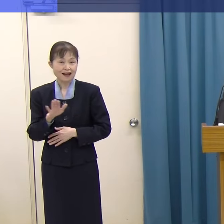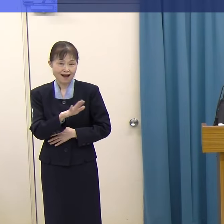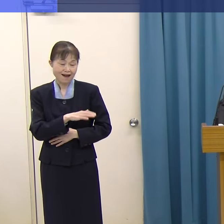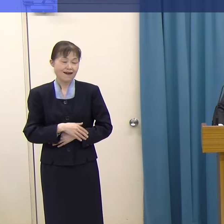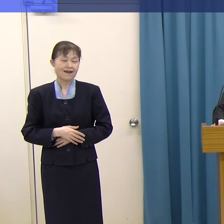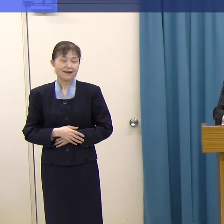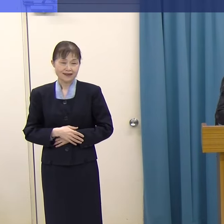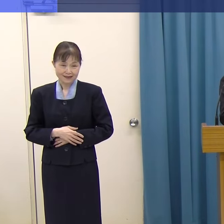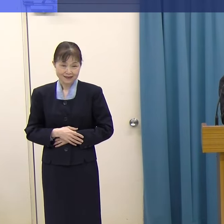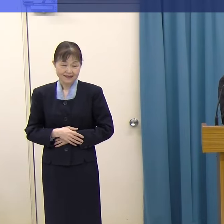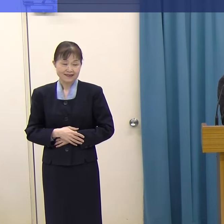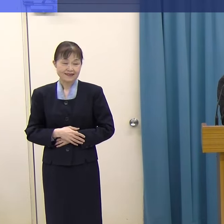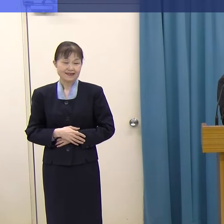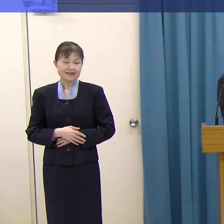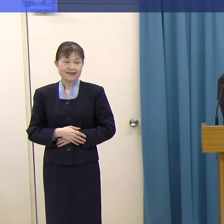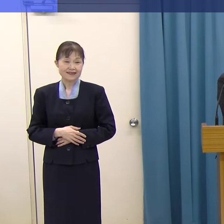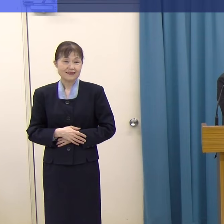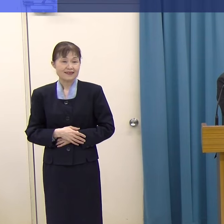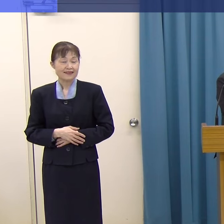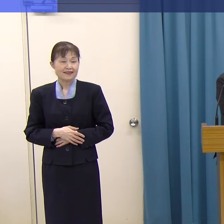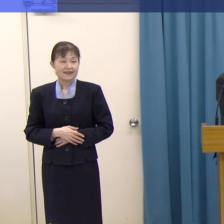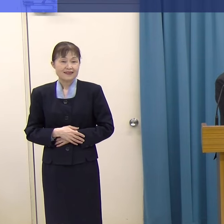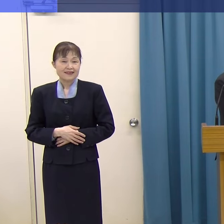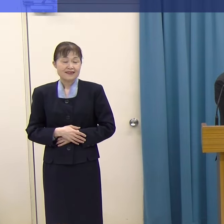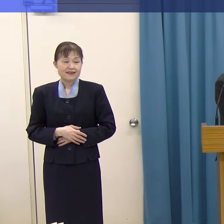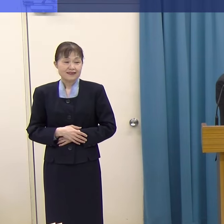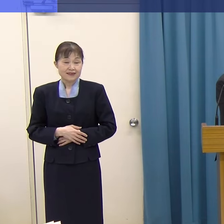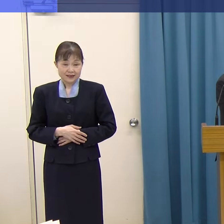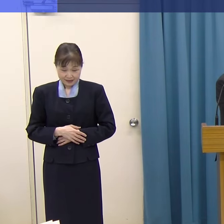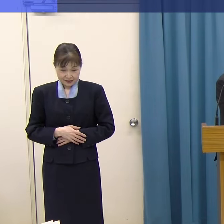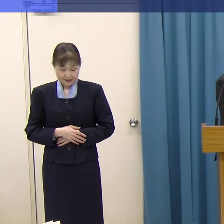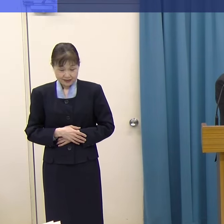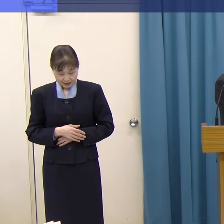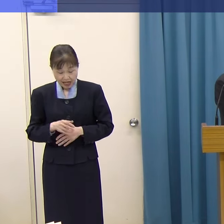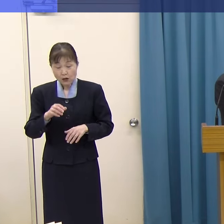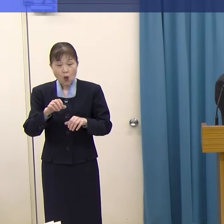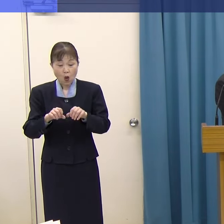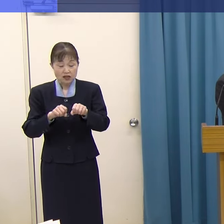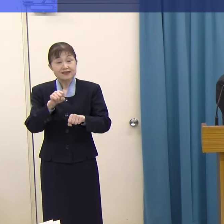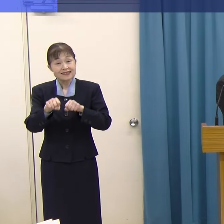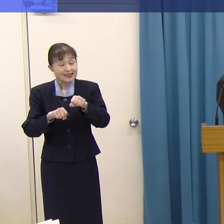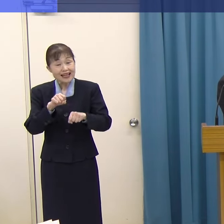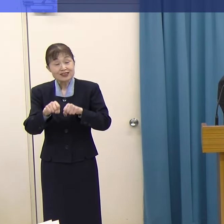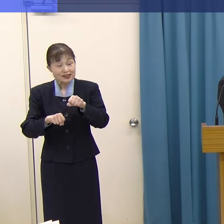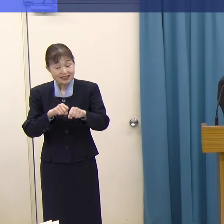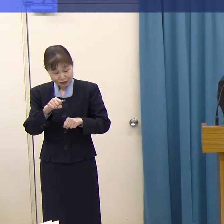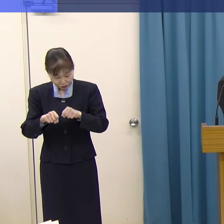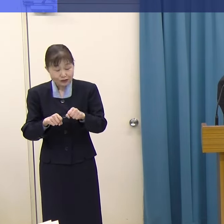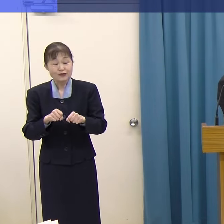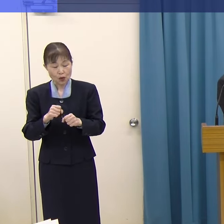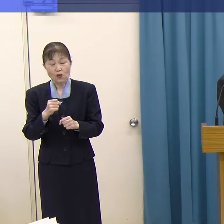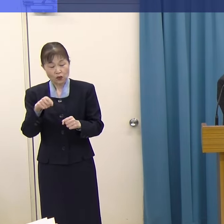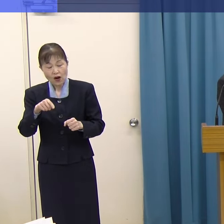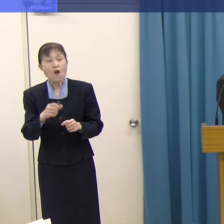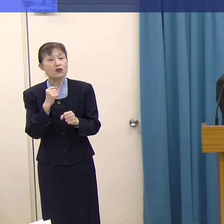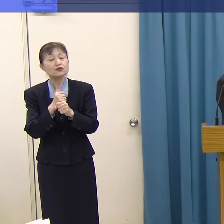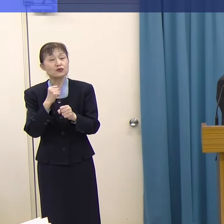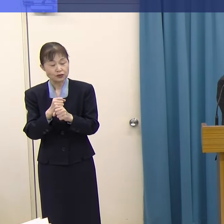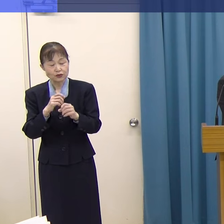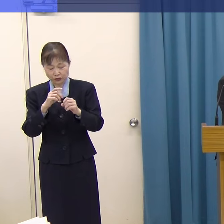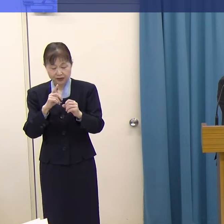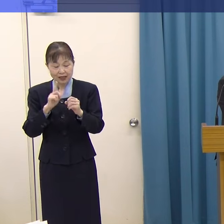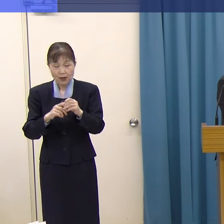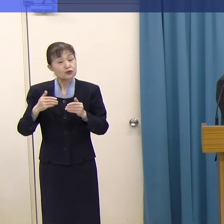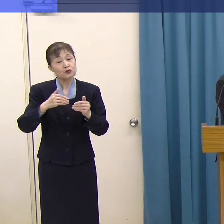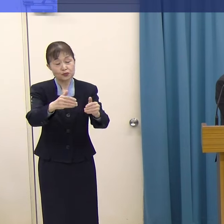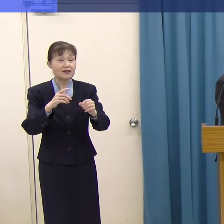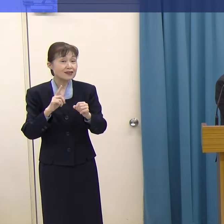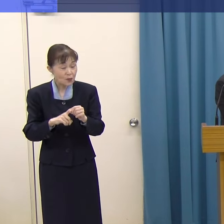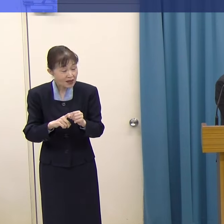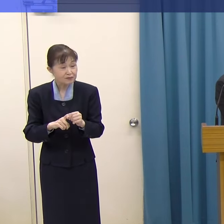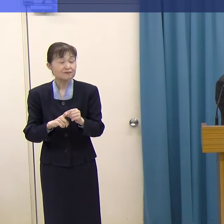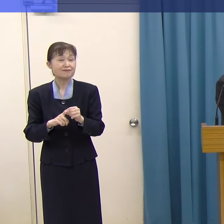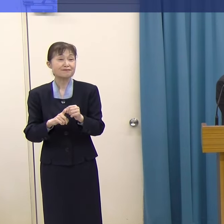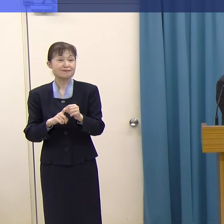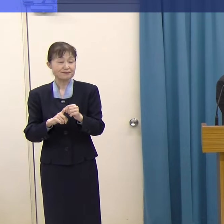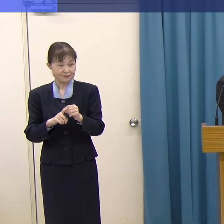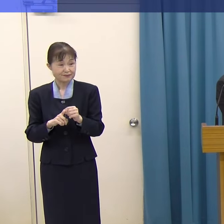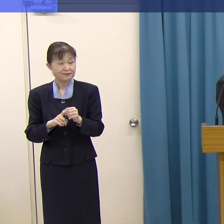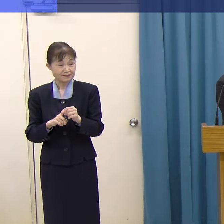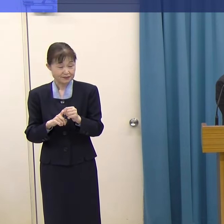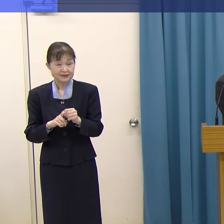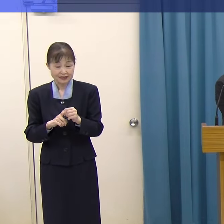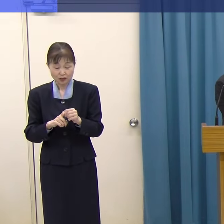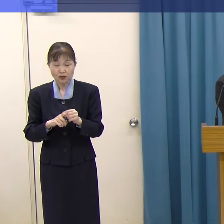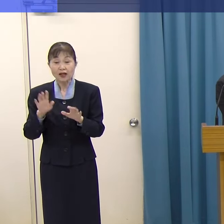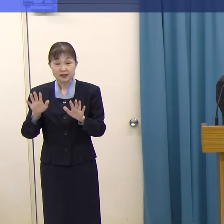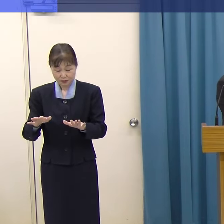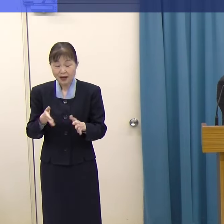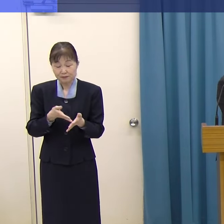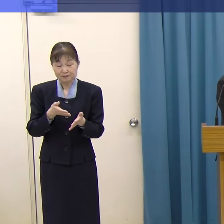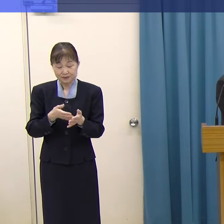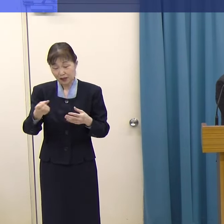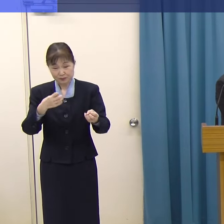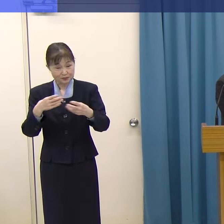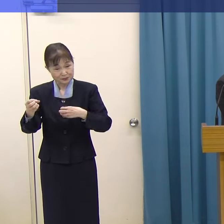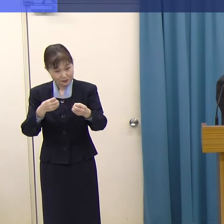そういったことから、このサイクリングツアーの造成をさらに加速させていくためには、こういったお声、クレームに対応する